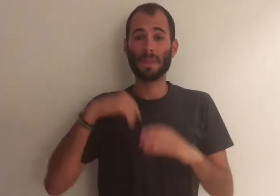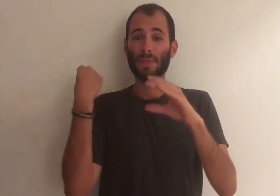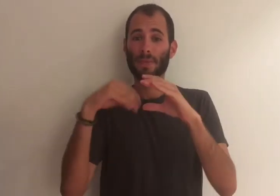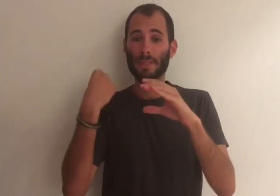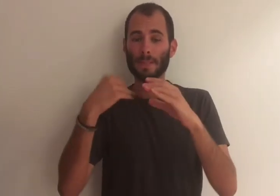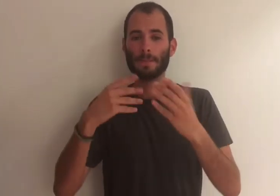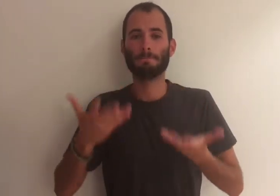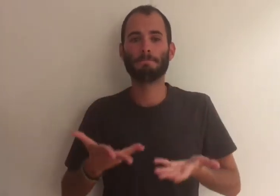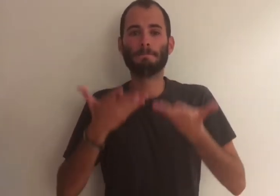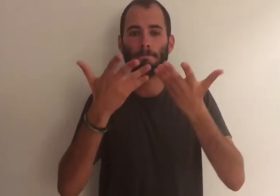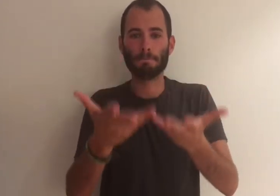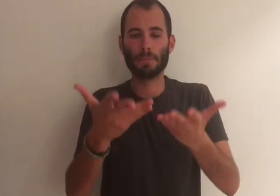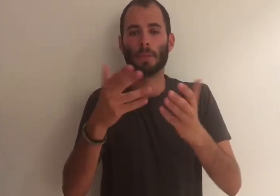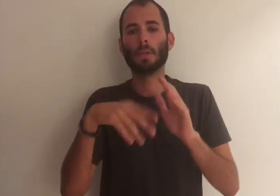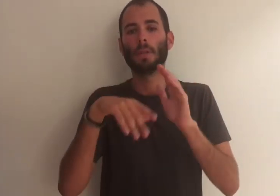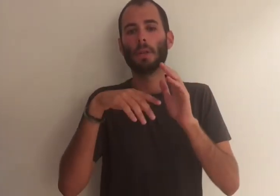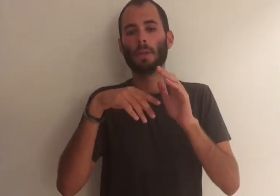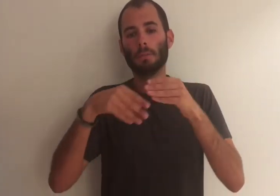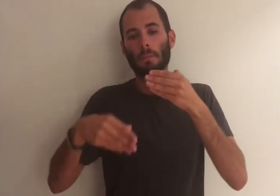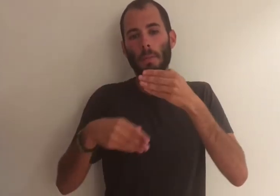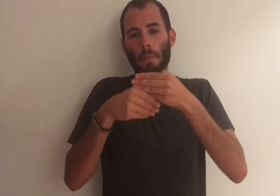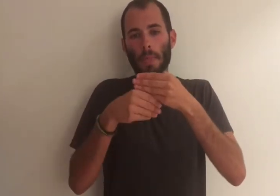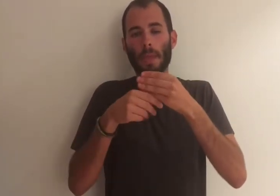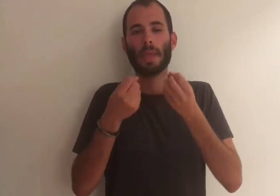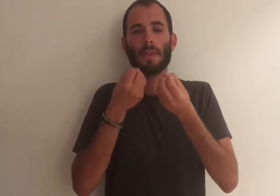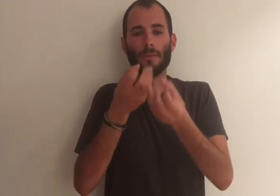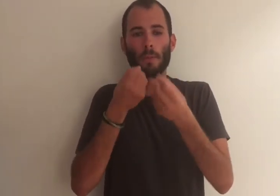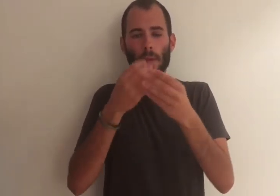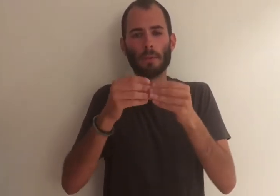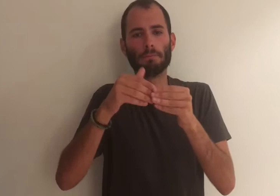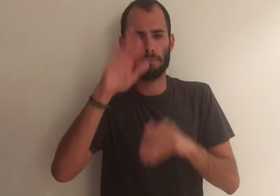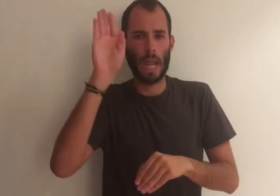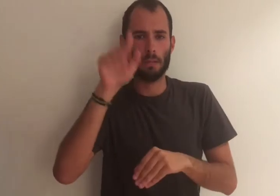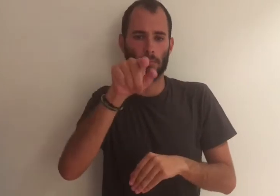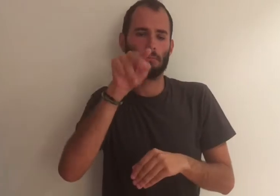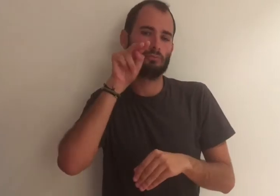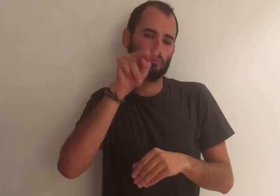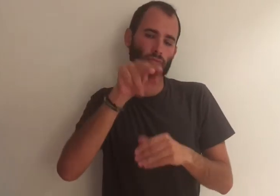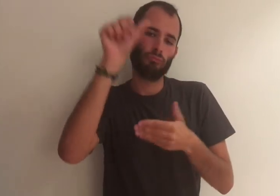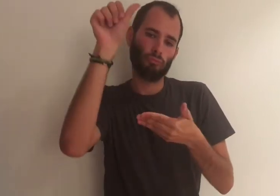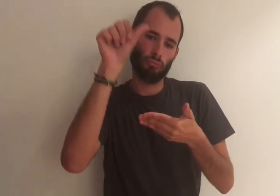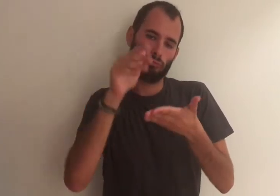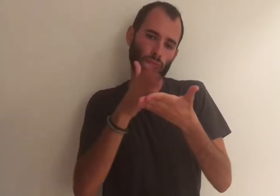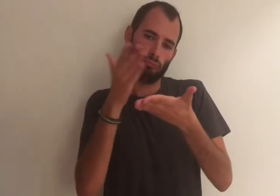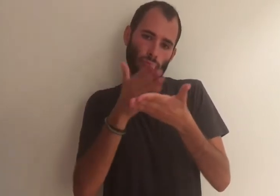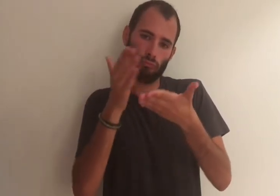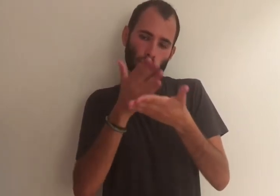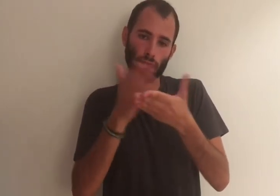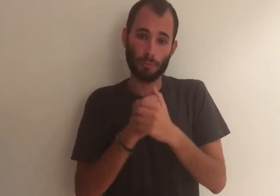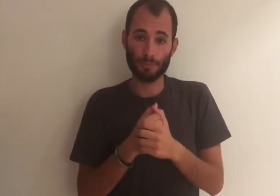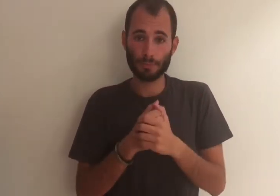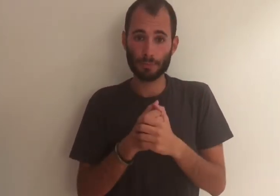Desde la CJS-CNSE facilitamos más información en el documento adjunto.